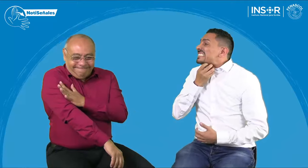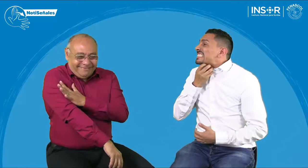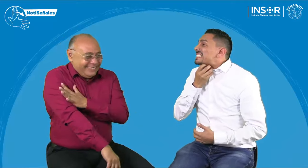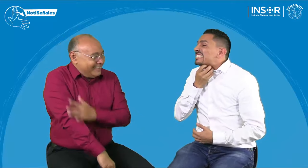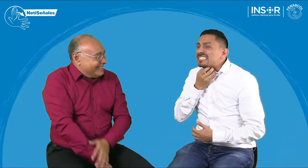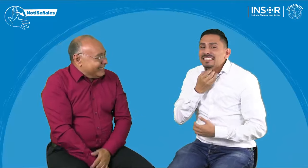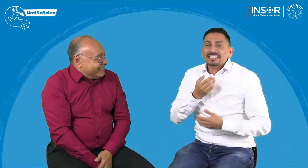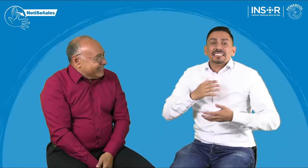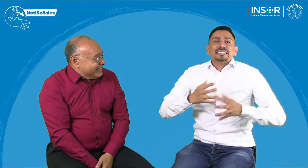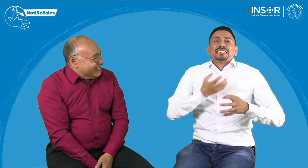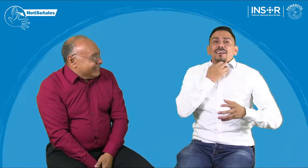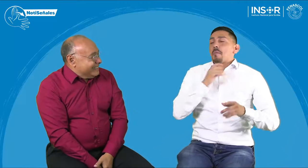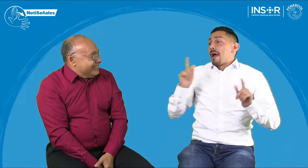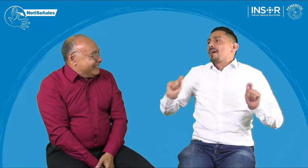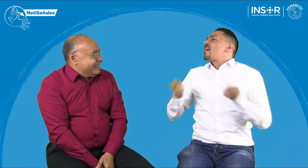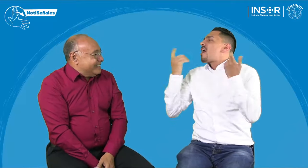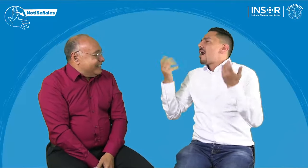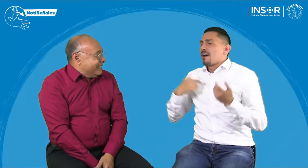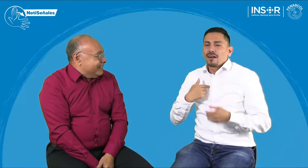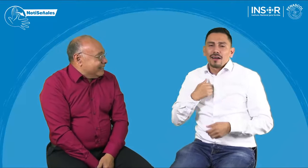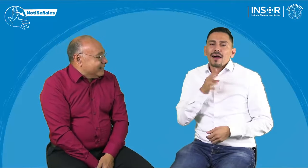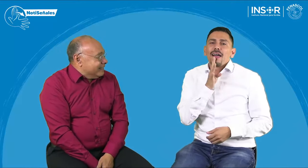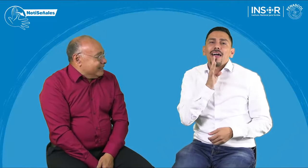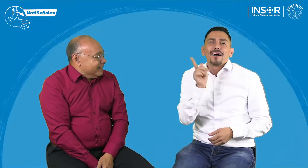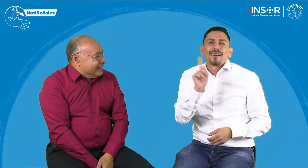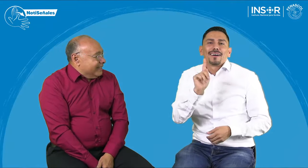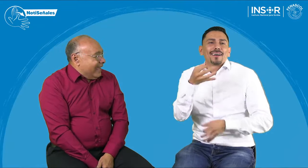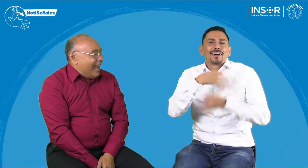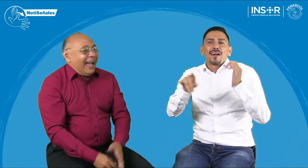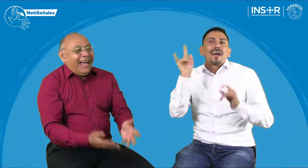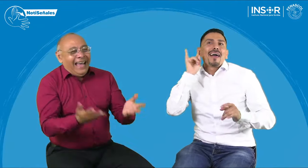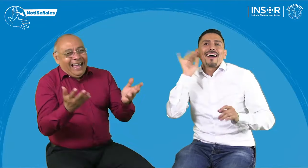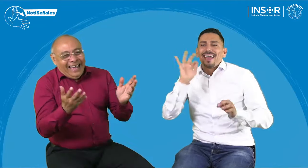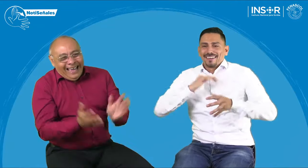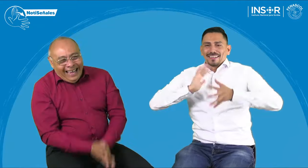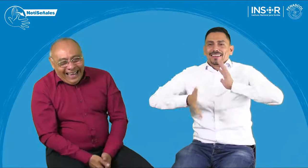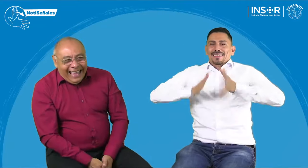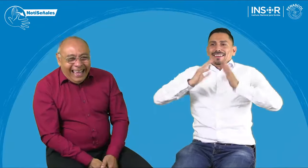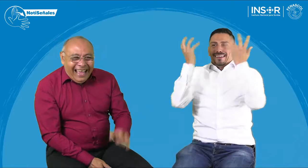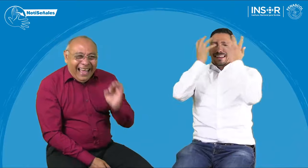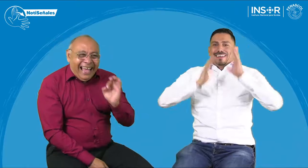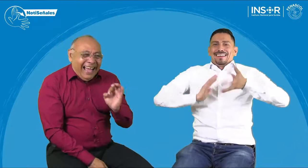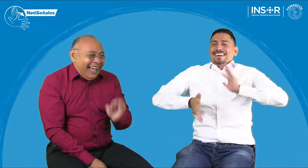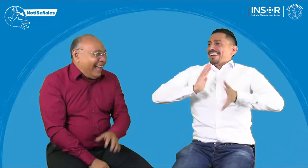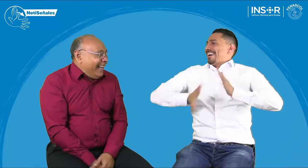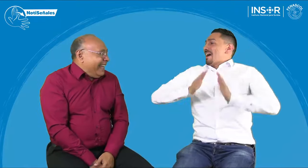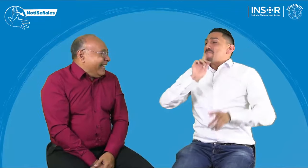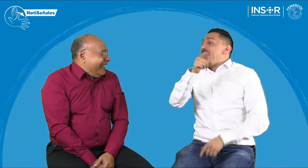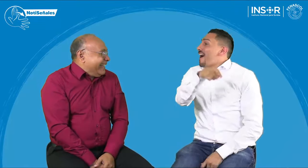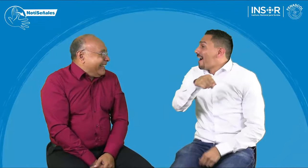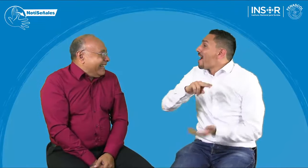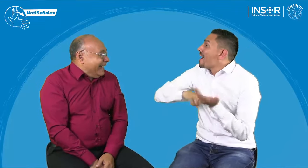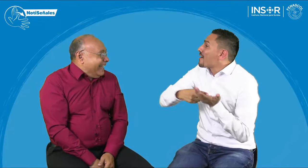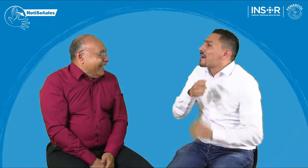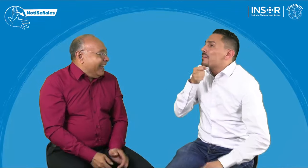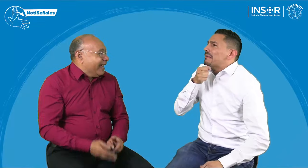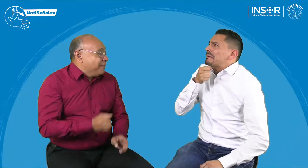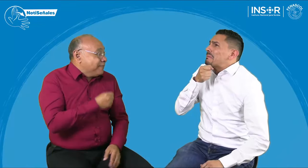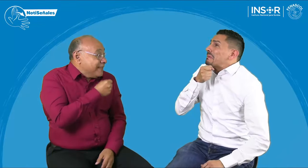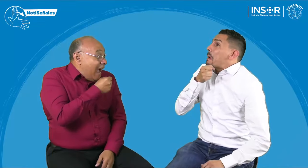emocionante, lloré. Uf. Y tenía un nudo en la garganta pero bueno me salva que precisamente